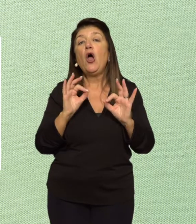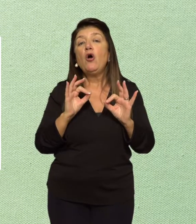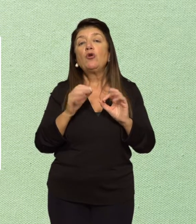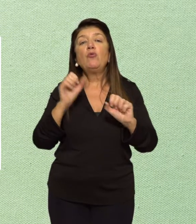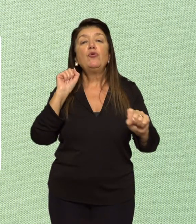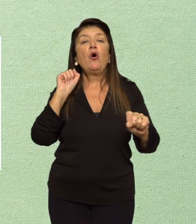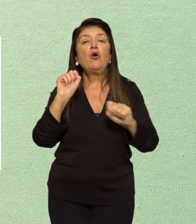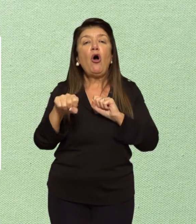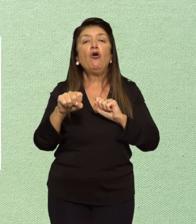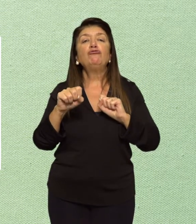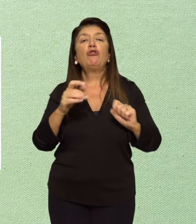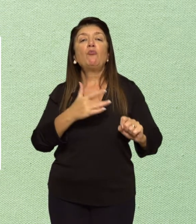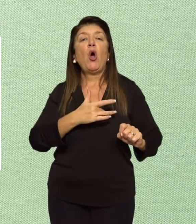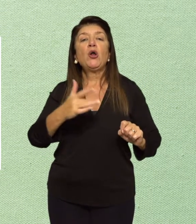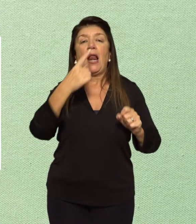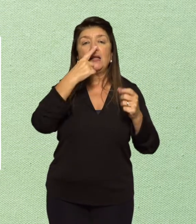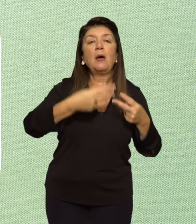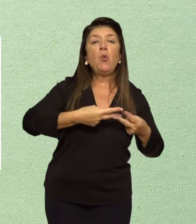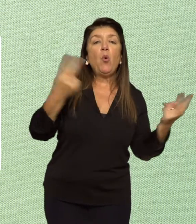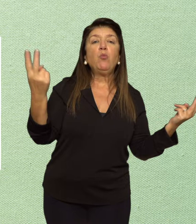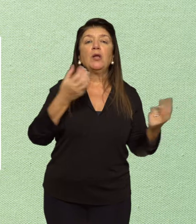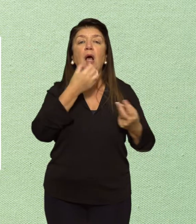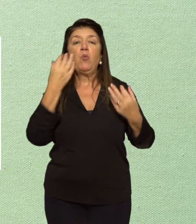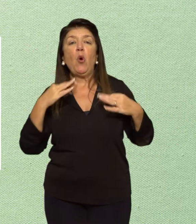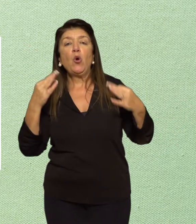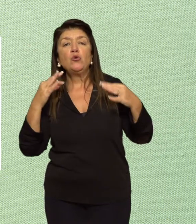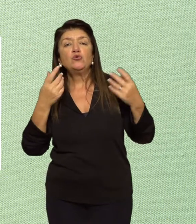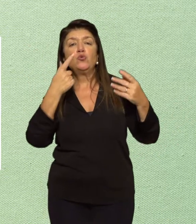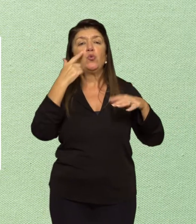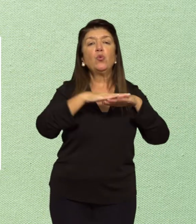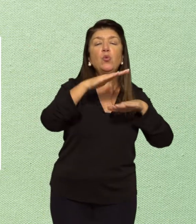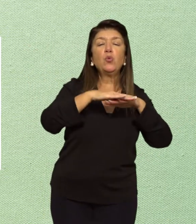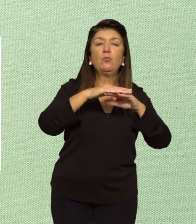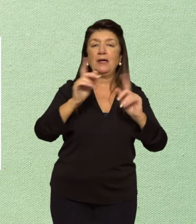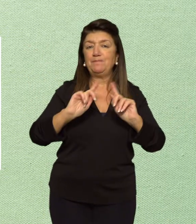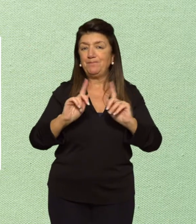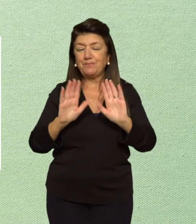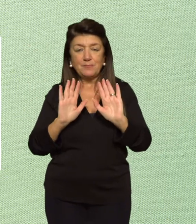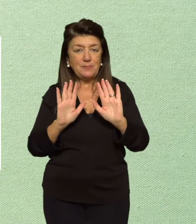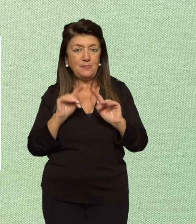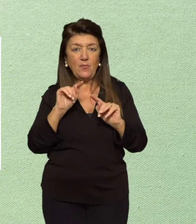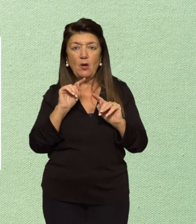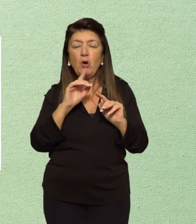costume o una dicitura simile. Era quindi appunto un codice molto poco attento alla persona.